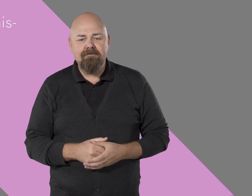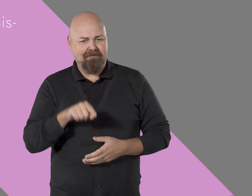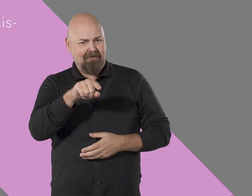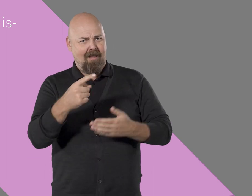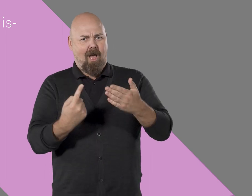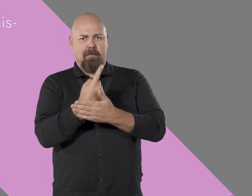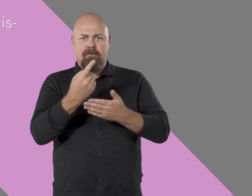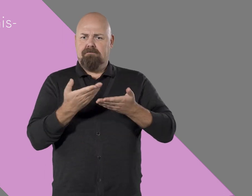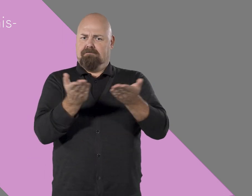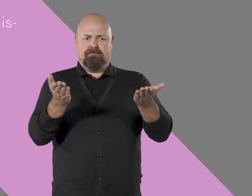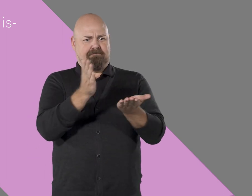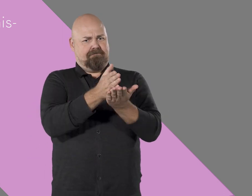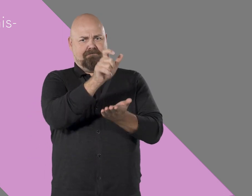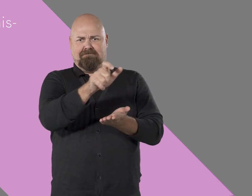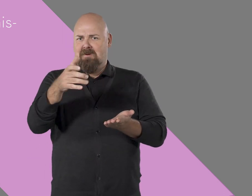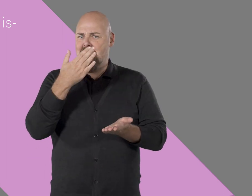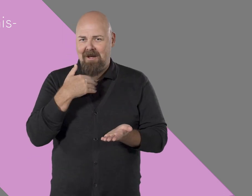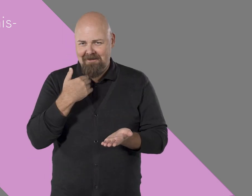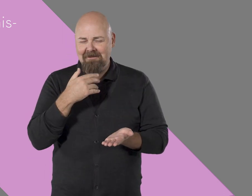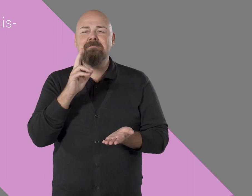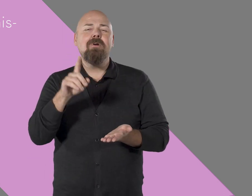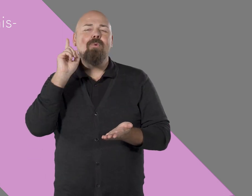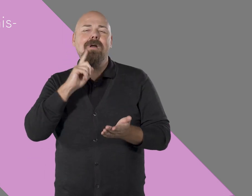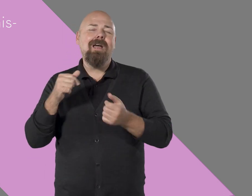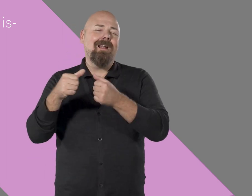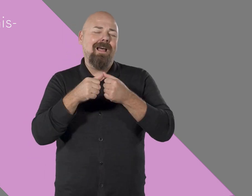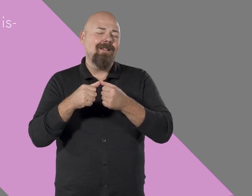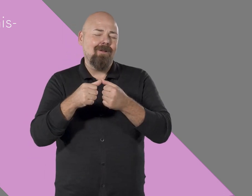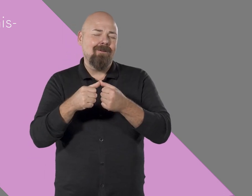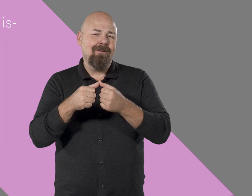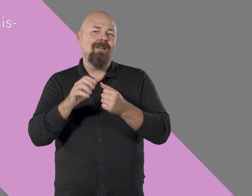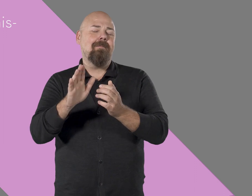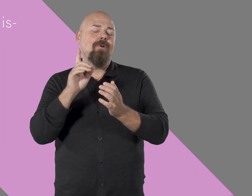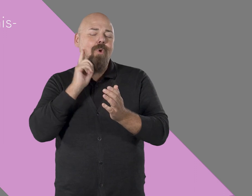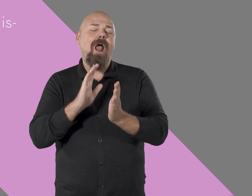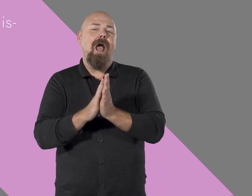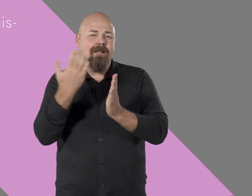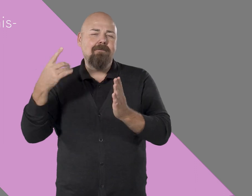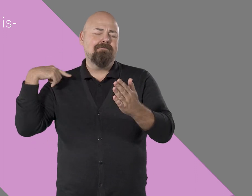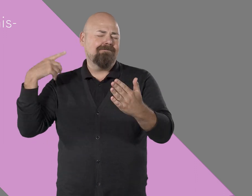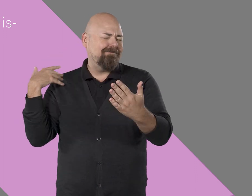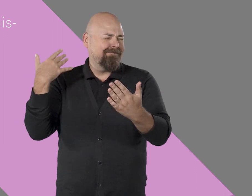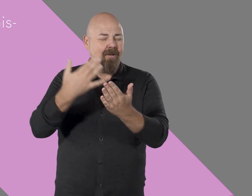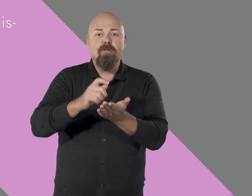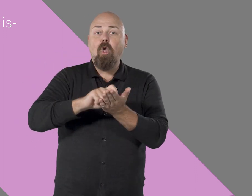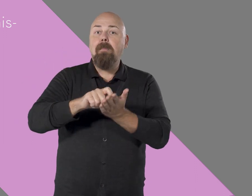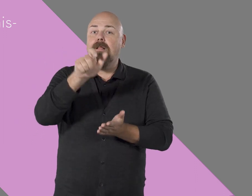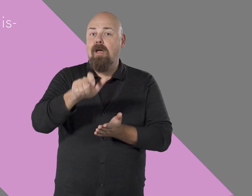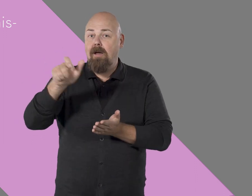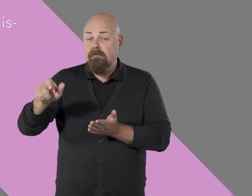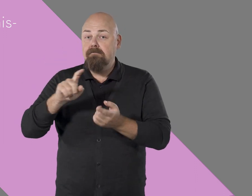Esiintymässä ovat jälleen Kuurojen lehden pitkäaikaiset toimittajat -